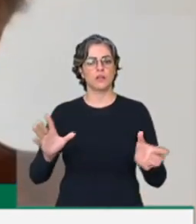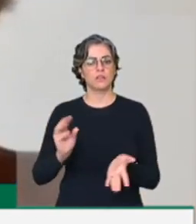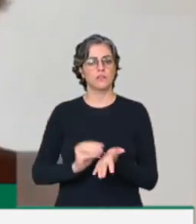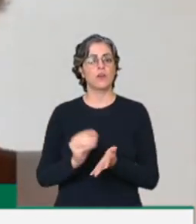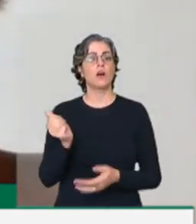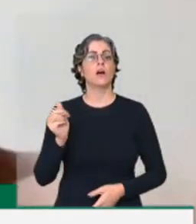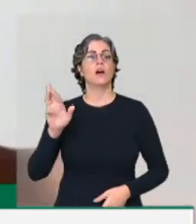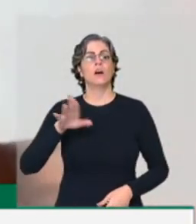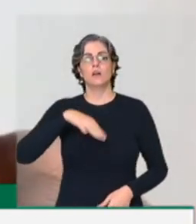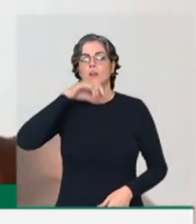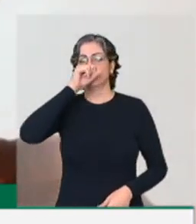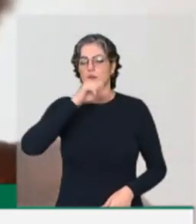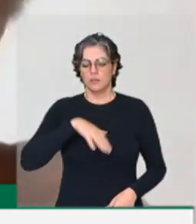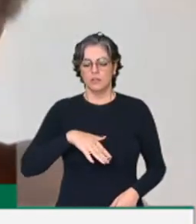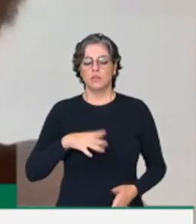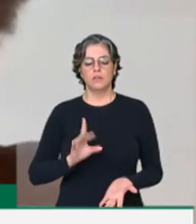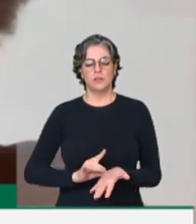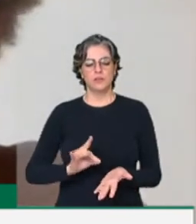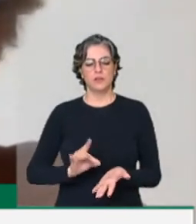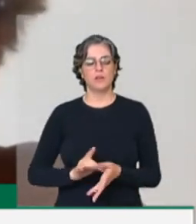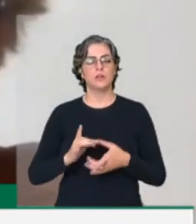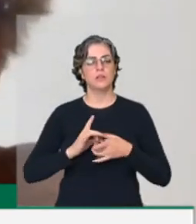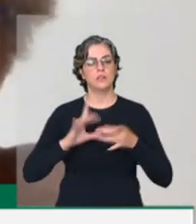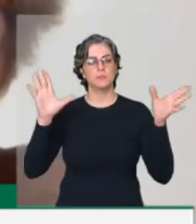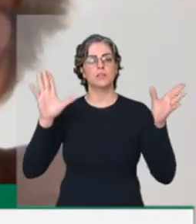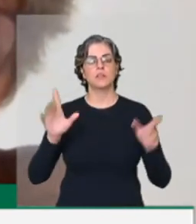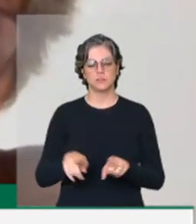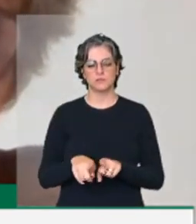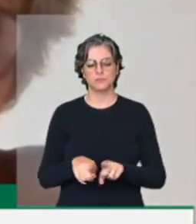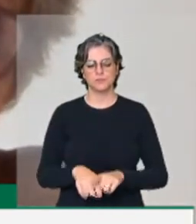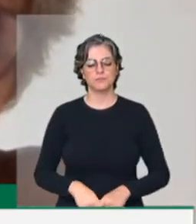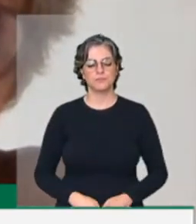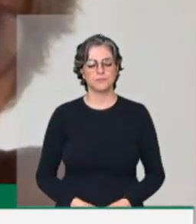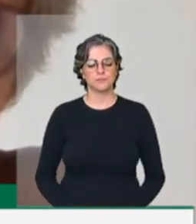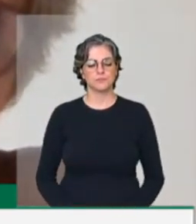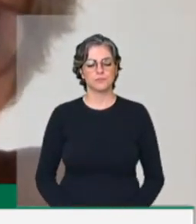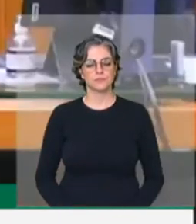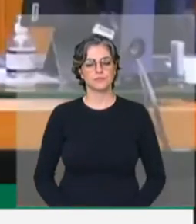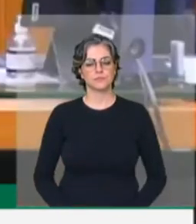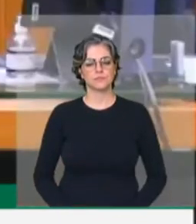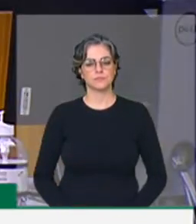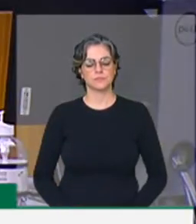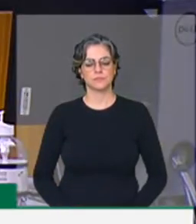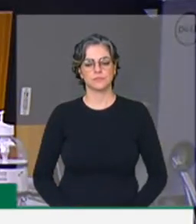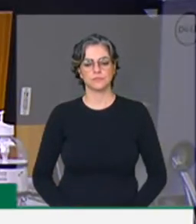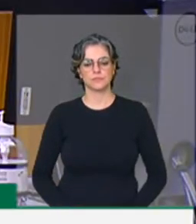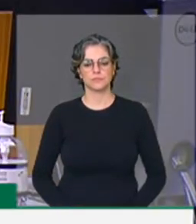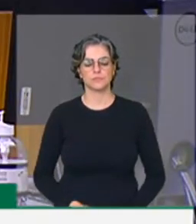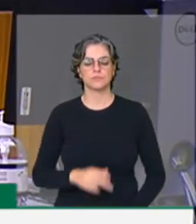RESPIRAR, FALTA O AR PRA RESPIRAR E AO MESMO TEMPO FALTA O AR DA LIBERDADE. -- [PRESIDENTE]: OBRIGADO, DEPUTADA. ATO DA PRESIDÊNCIA. NOS TERMOS DO